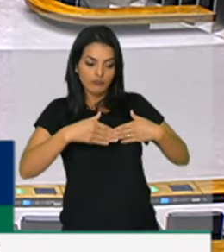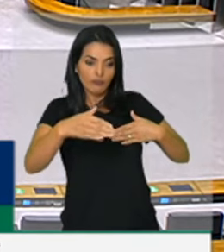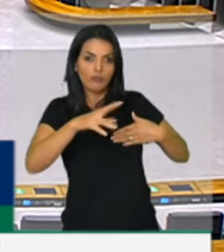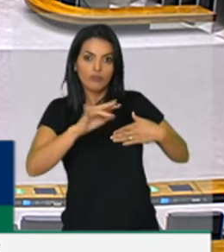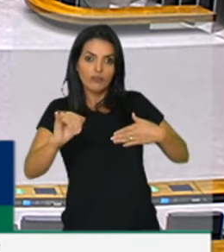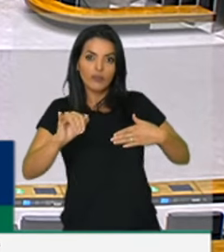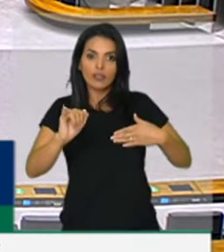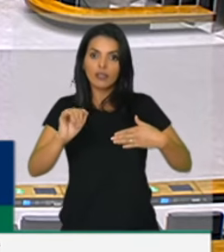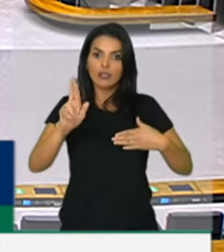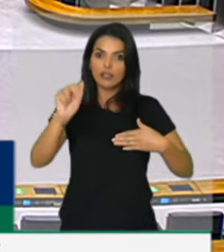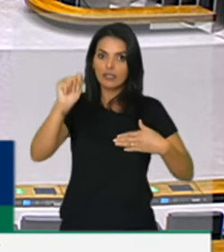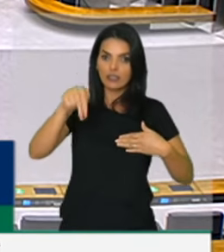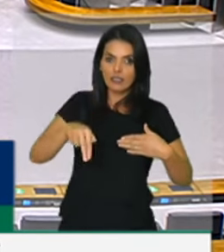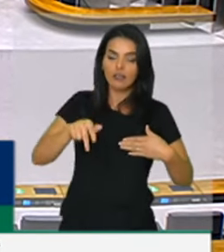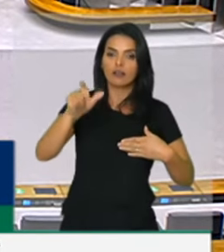QUE FORAM SUGERIDAS AQUI NO PLENÁRIO... ENTÃO O PROJETO